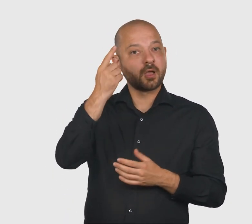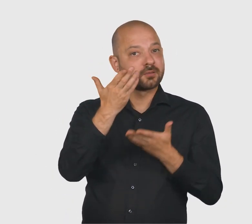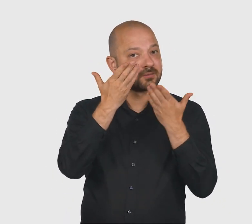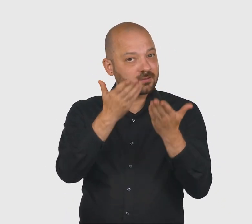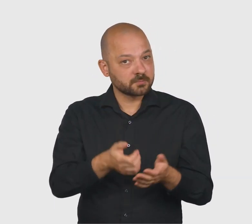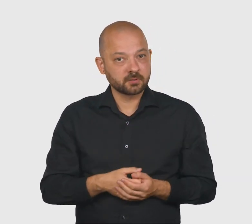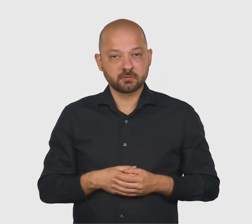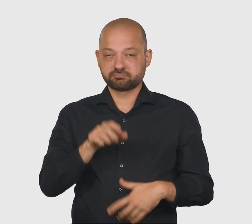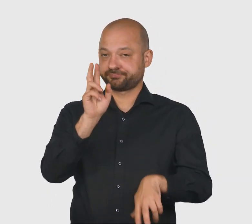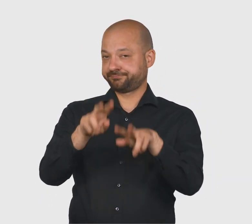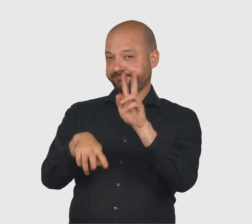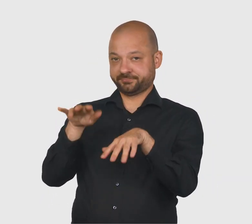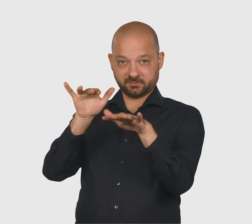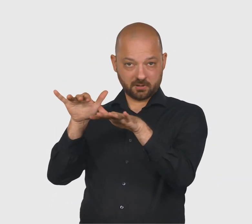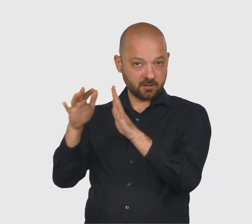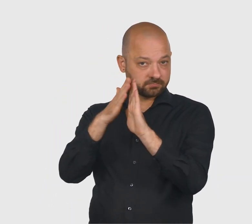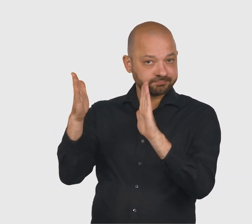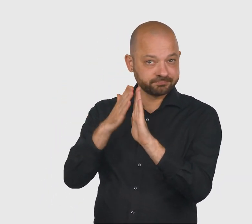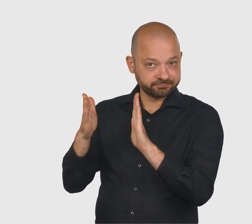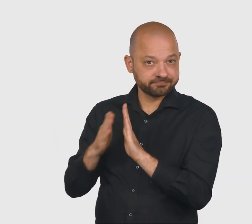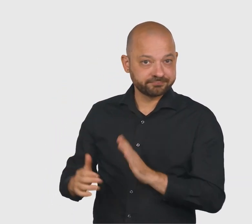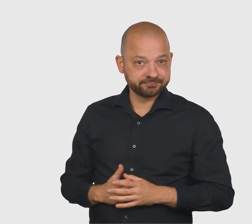Ratgeber und vieles mehr.